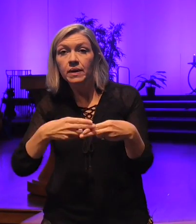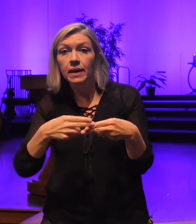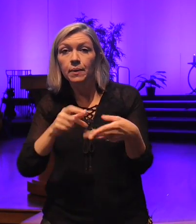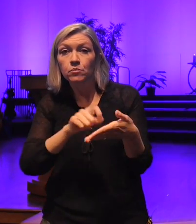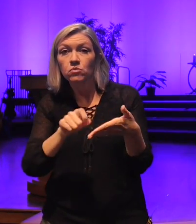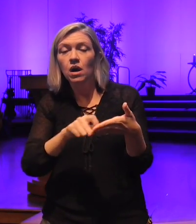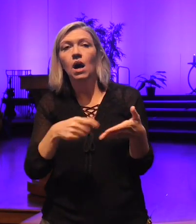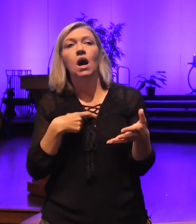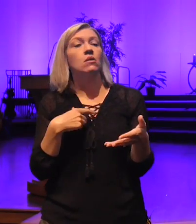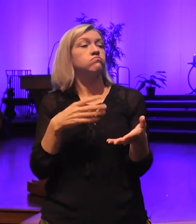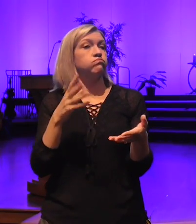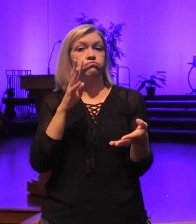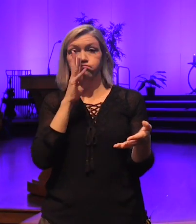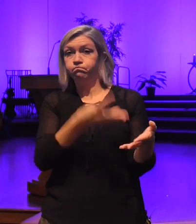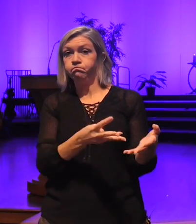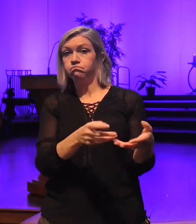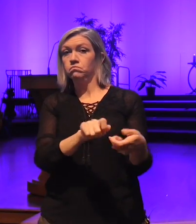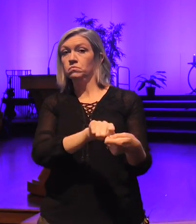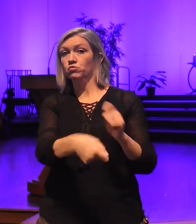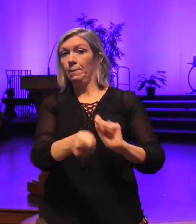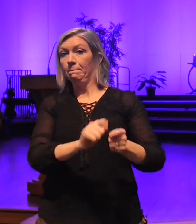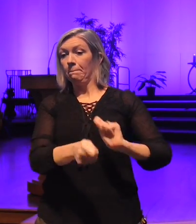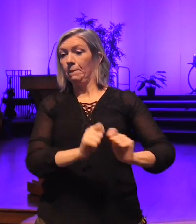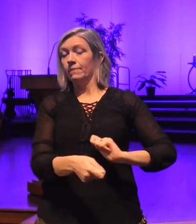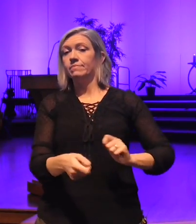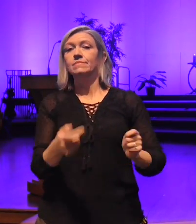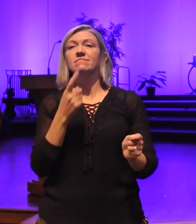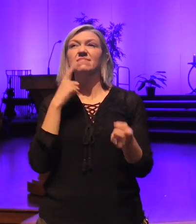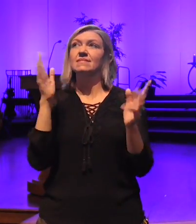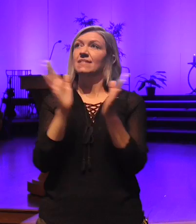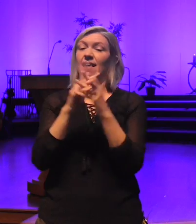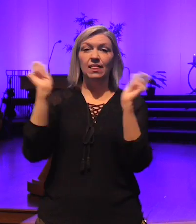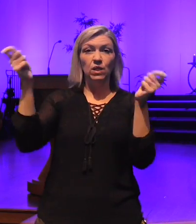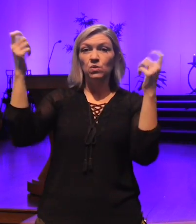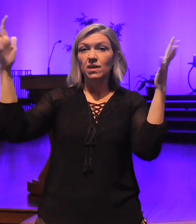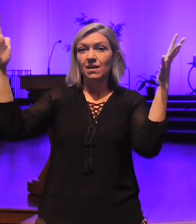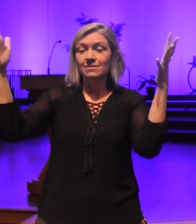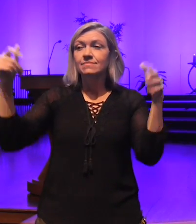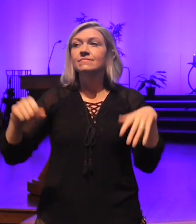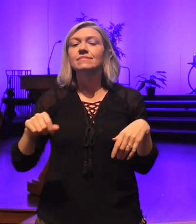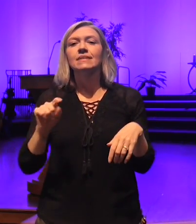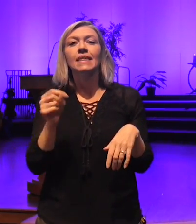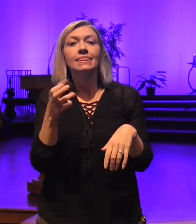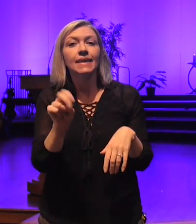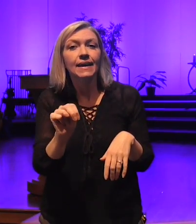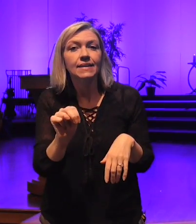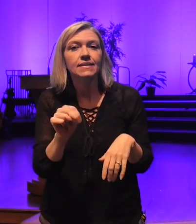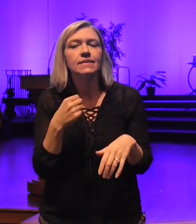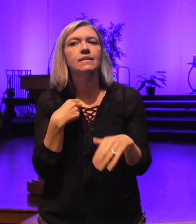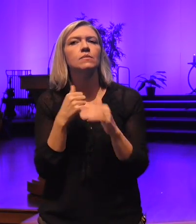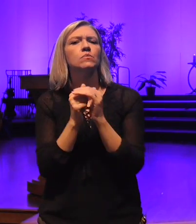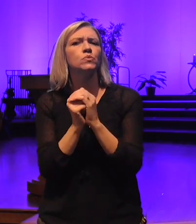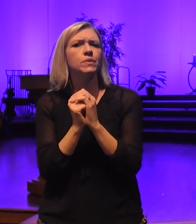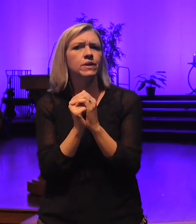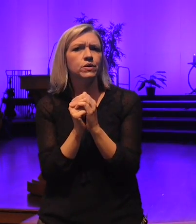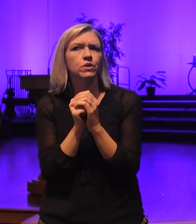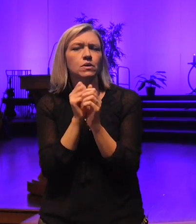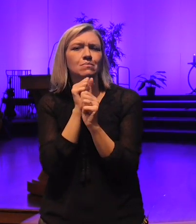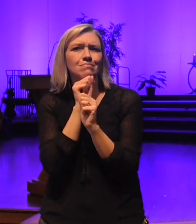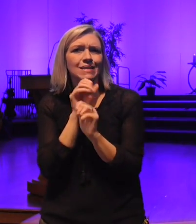rompí con una mirada y dije Aleluya, luego hice una pequeña oración de bendición para quien lo envió, simplemente